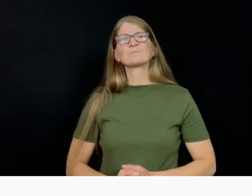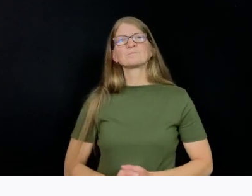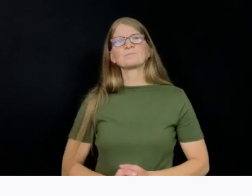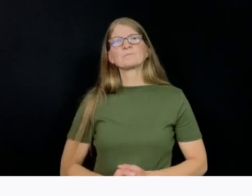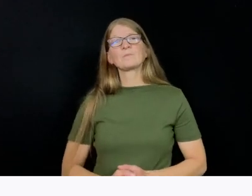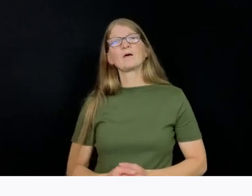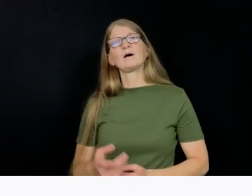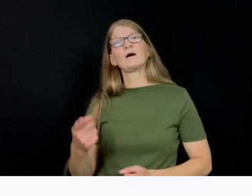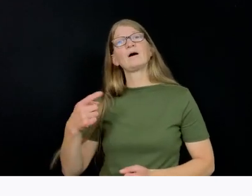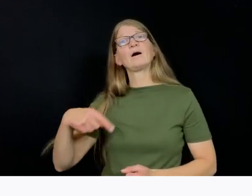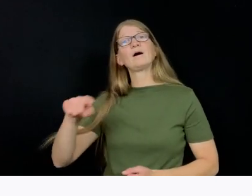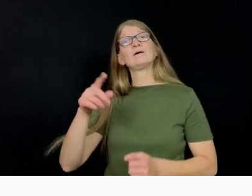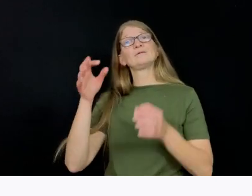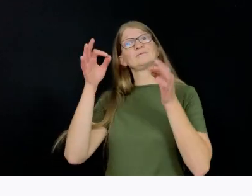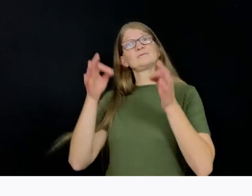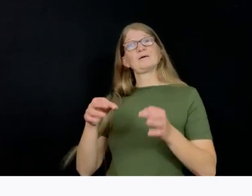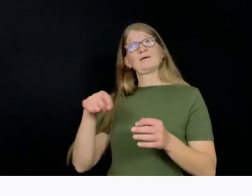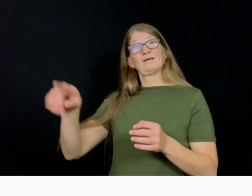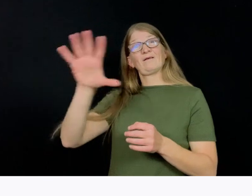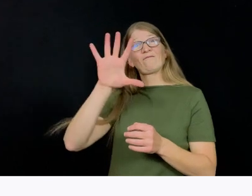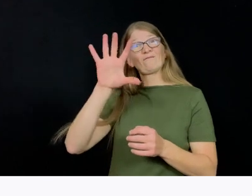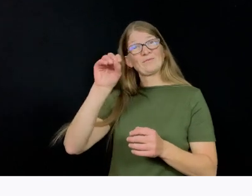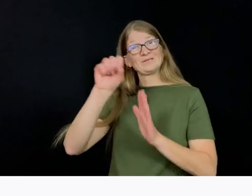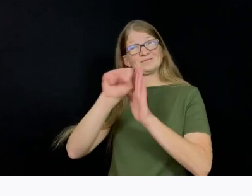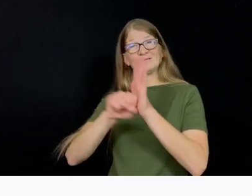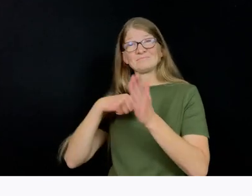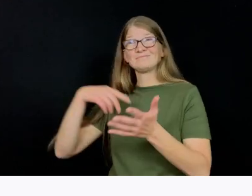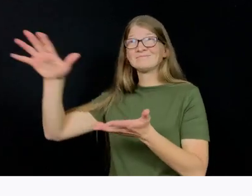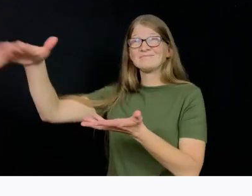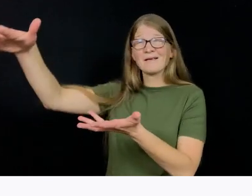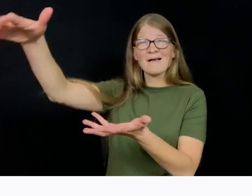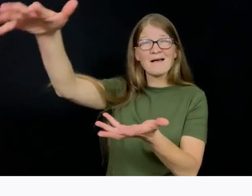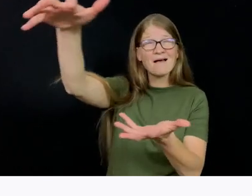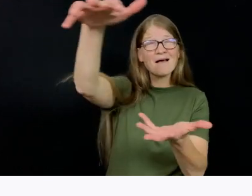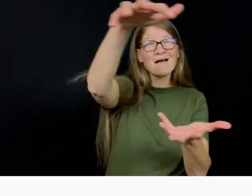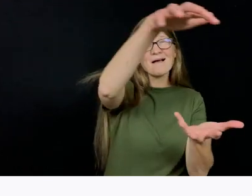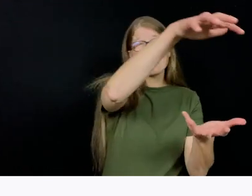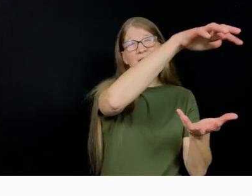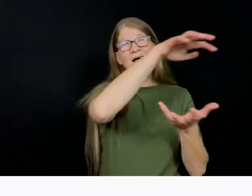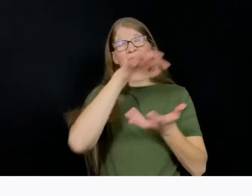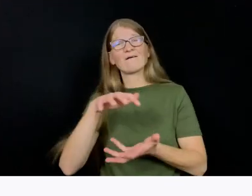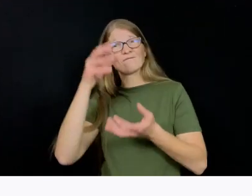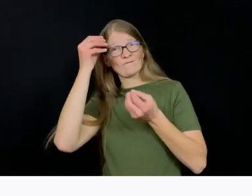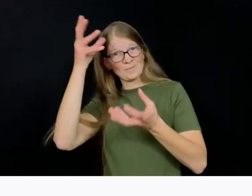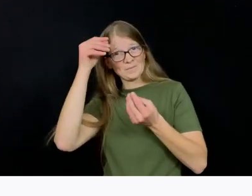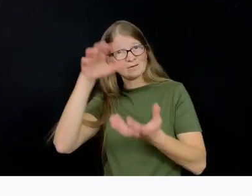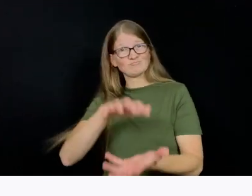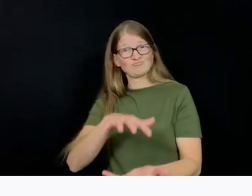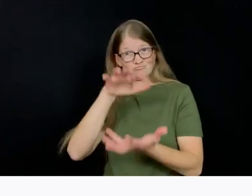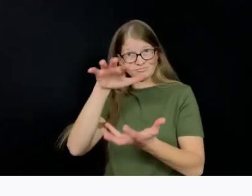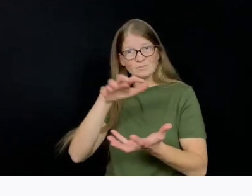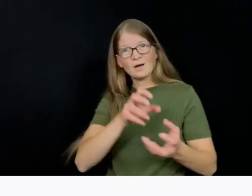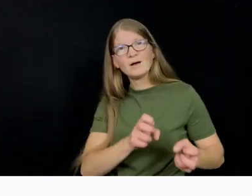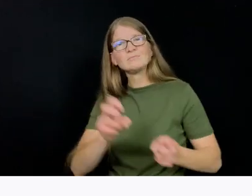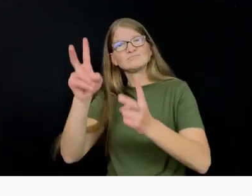طلبنا سجلات من الولايات الخمسين جميعها وقمت بتحميلها في برنامج Pinpoint